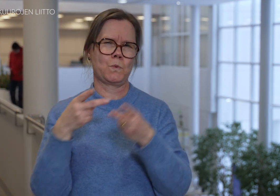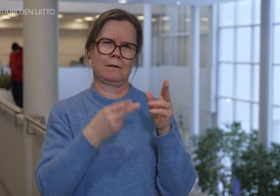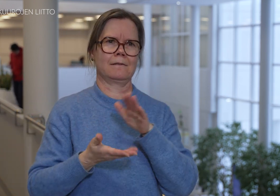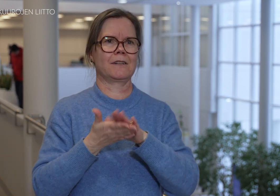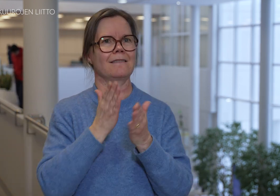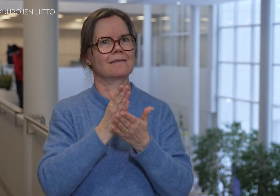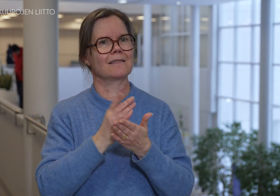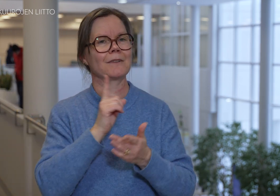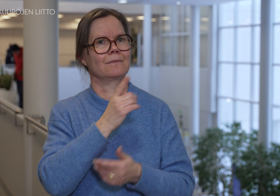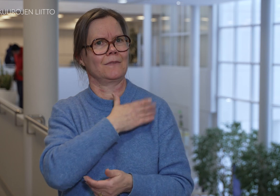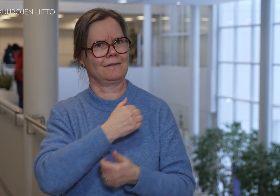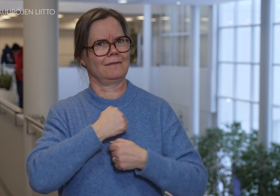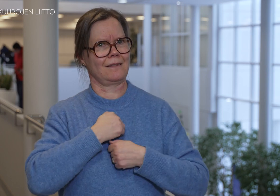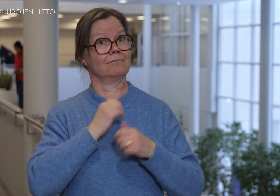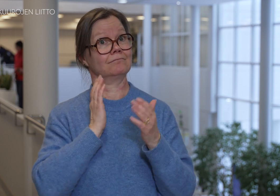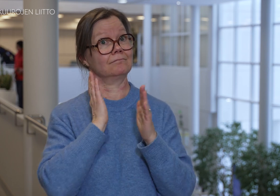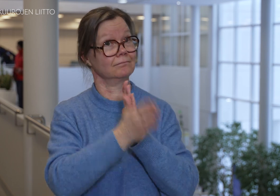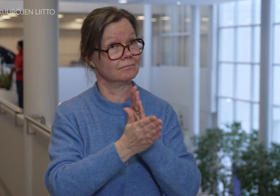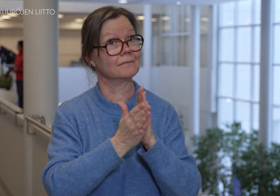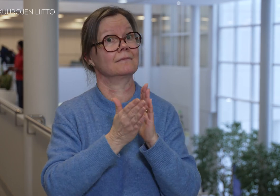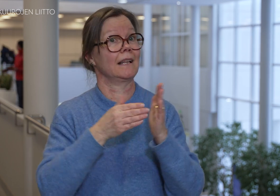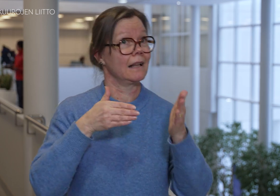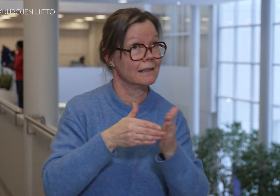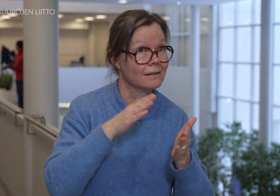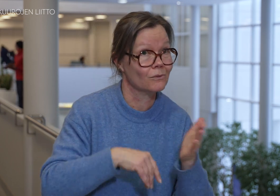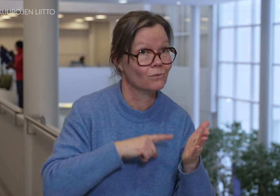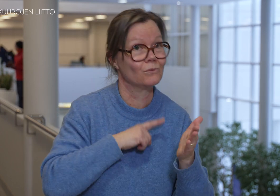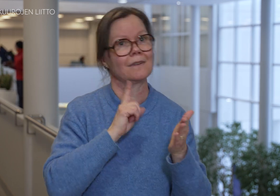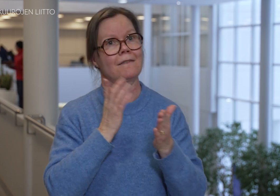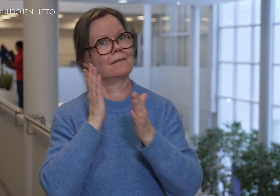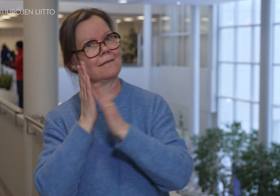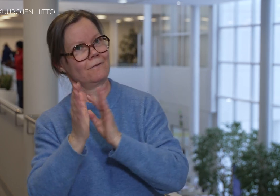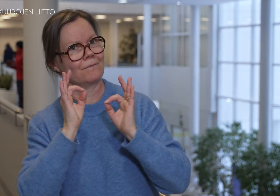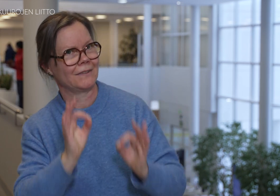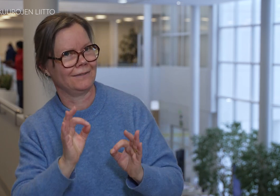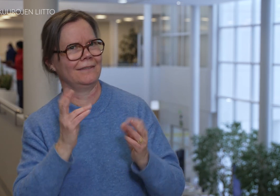Kiertueella käytiin läpi perusasioita palvelujen esteettömyydestä ja saavutettavuudesta.